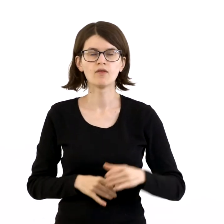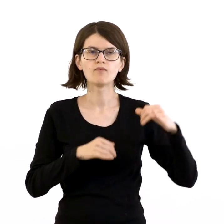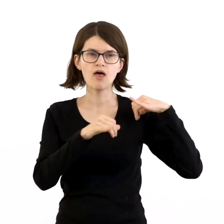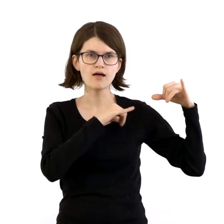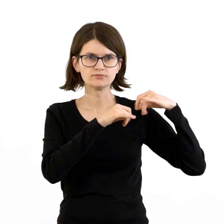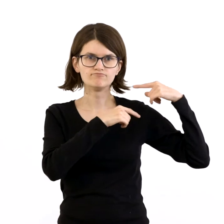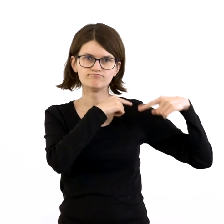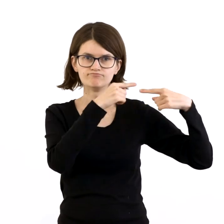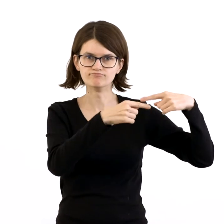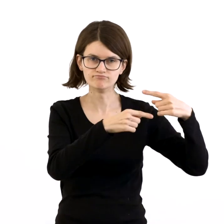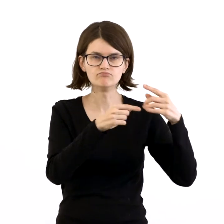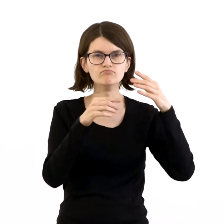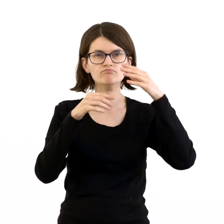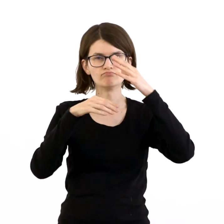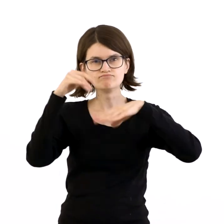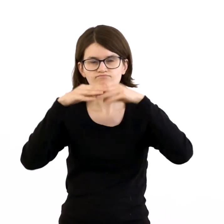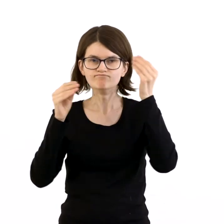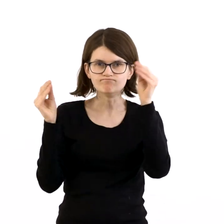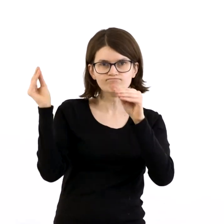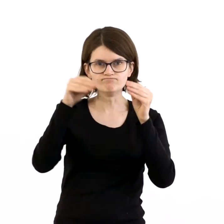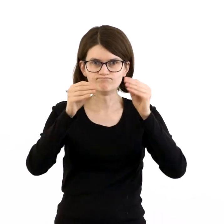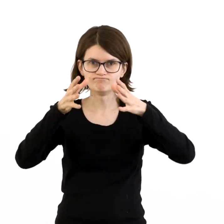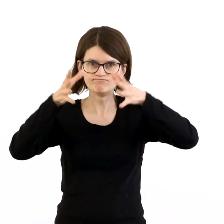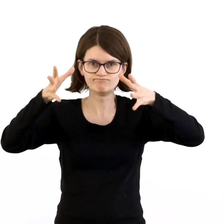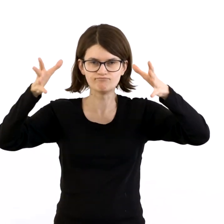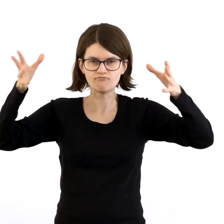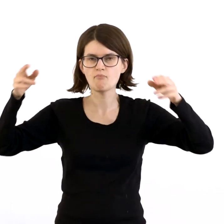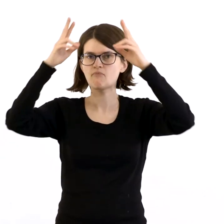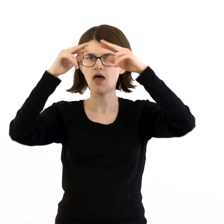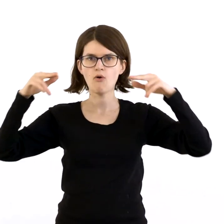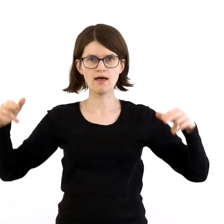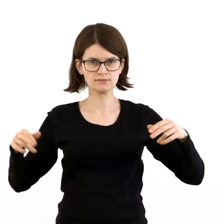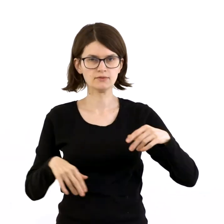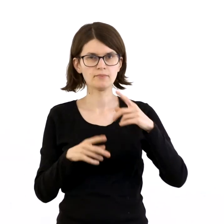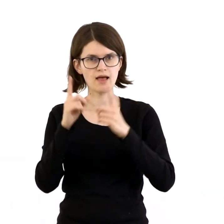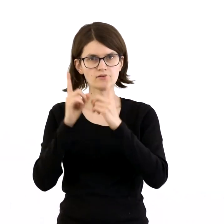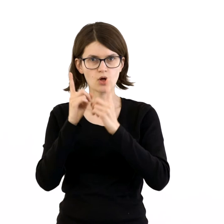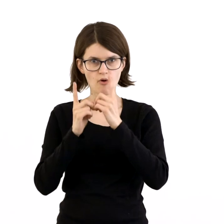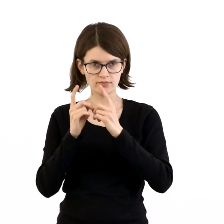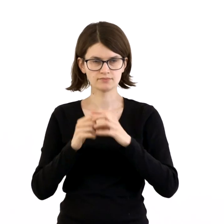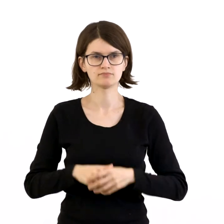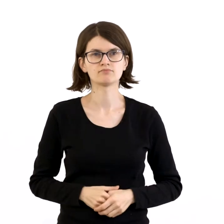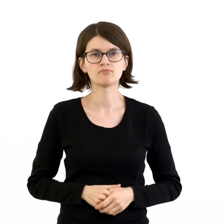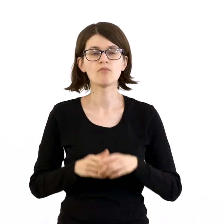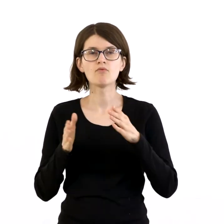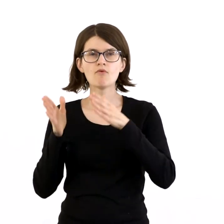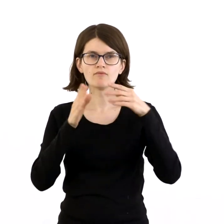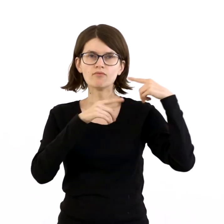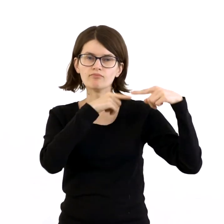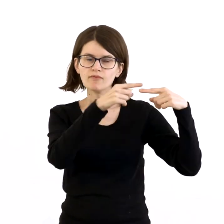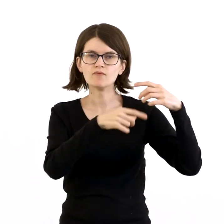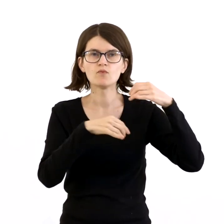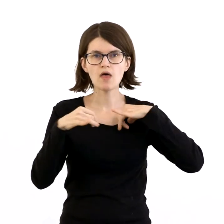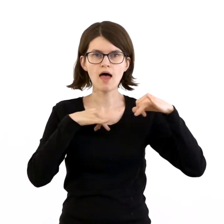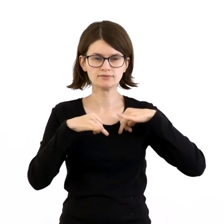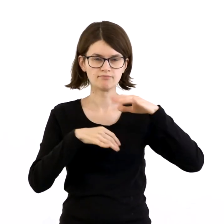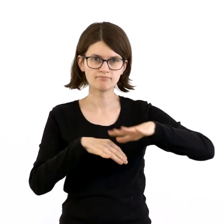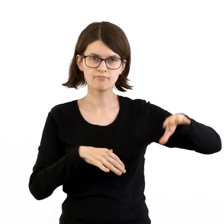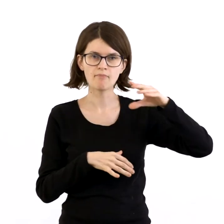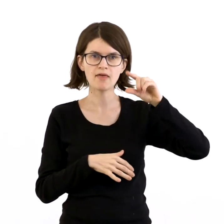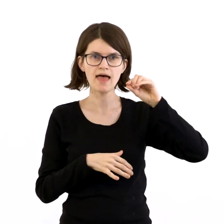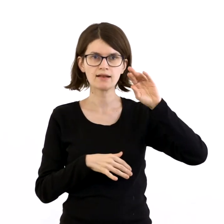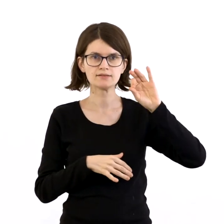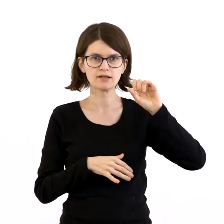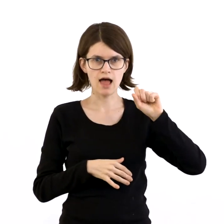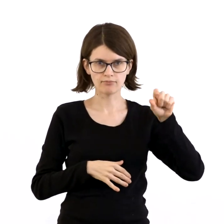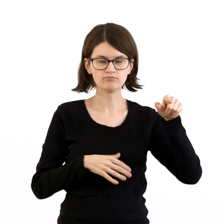Zabudowania pałacowe Persepolis zostały wzniesione przez kolejnych władców.